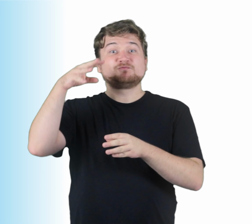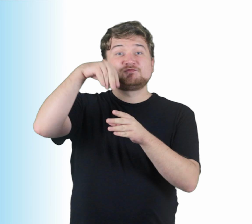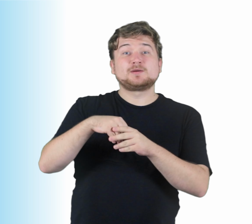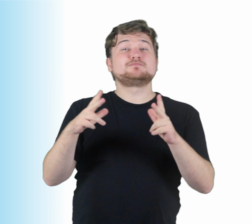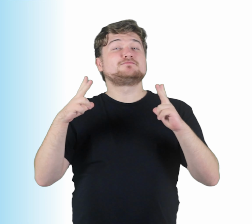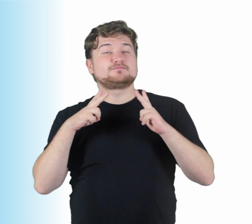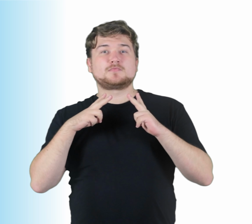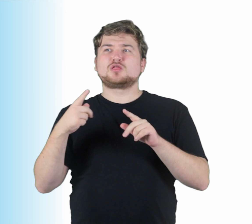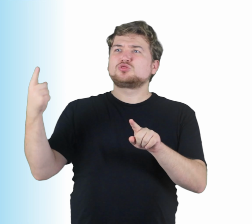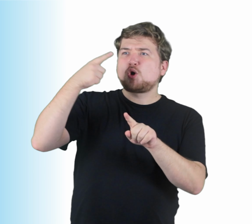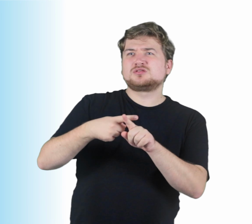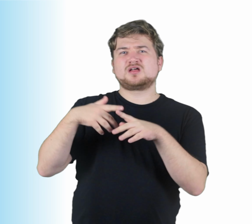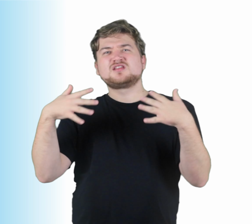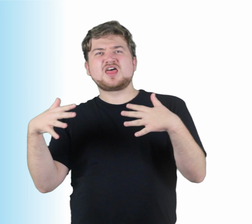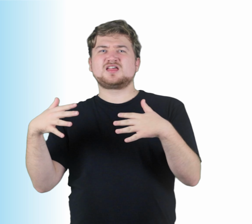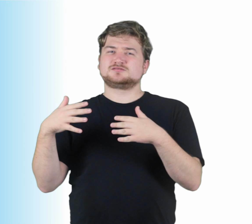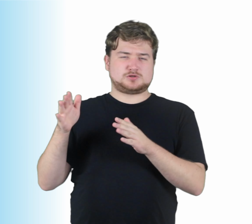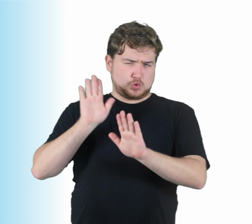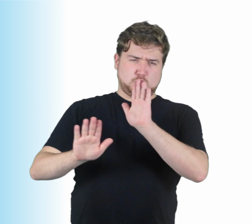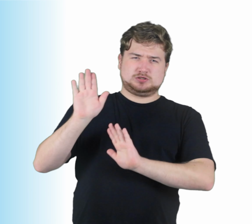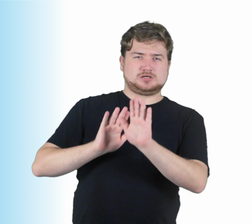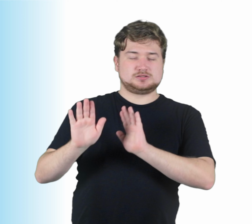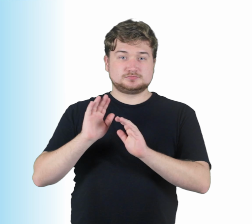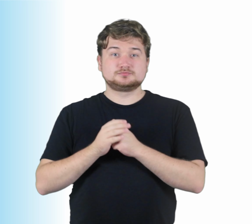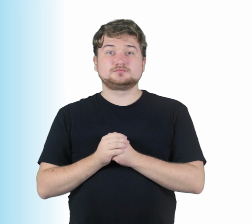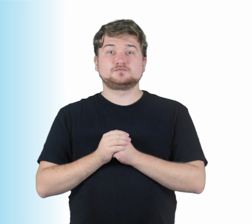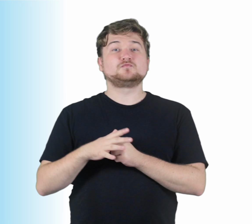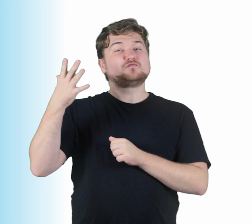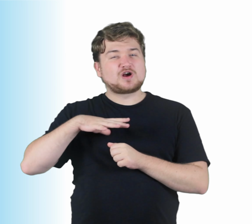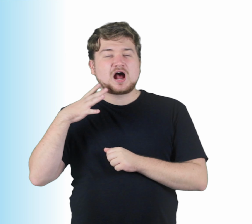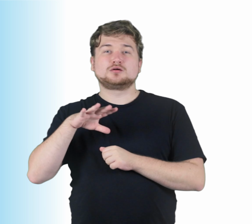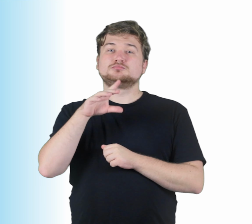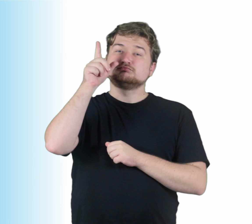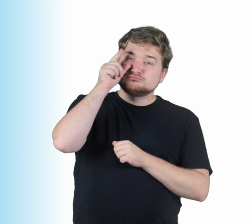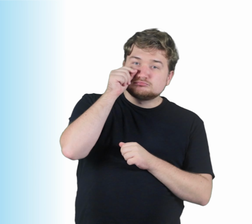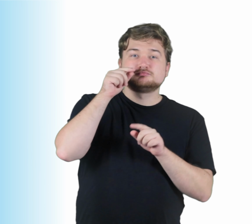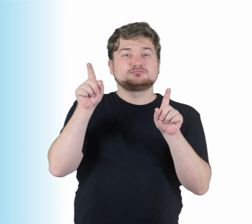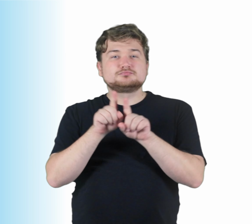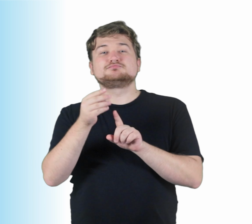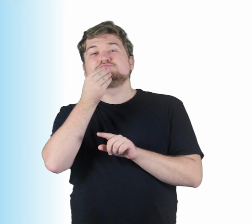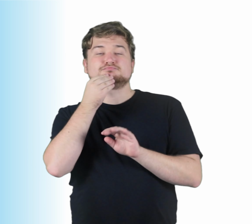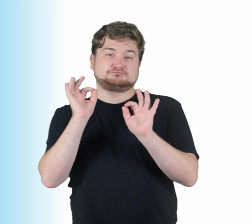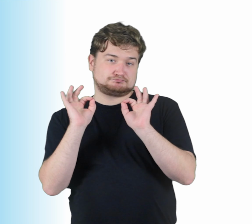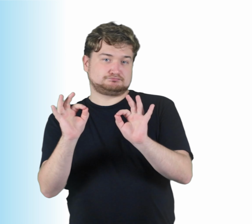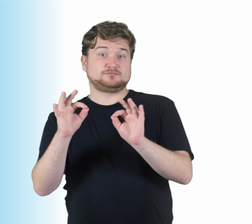W tym czasie należy unikać dodatkowego stresu. Warto zadbać również o wysypianie się oraz pożywne jedzenie.